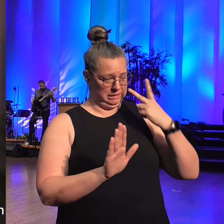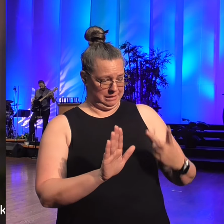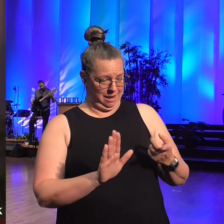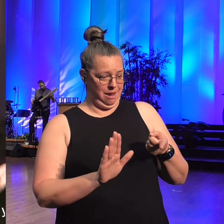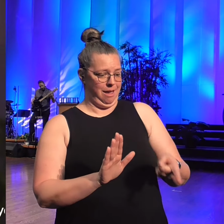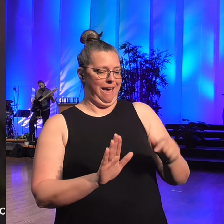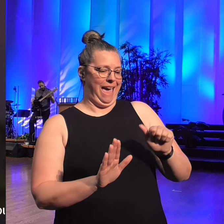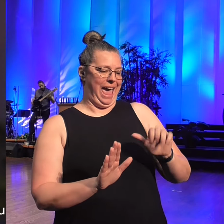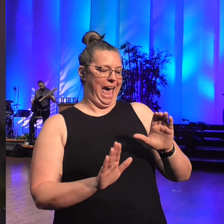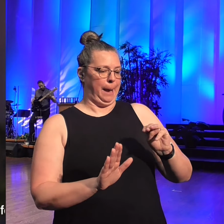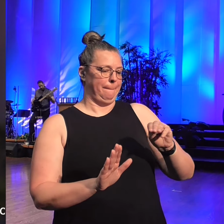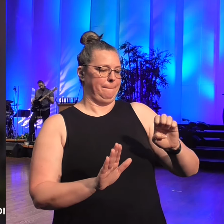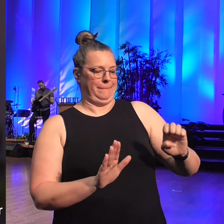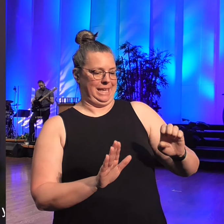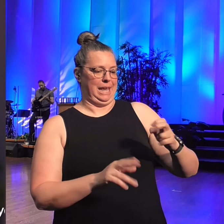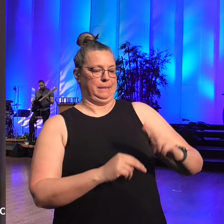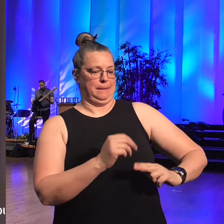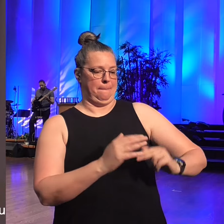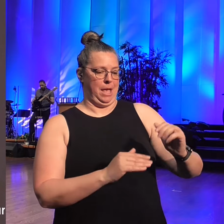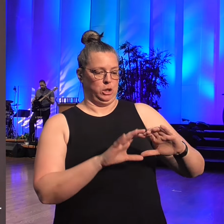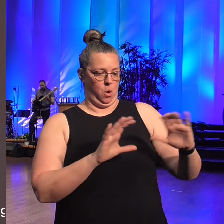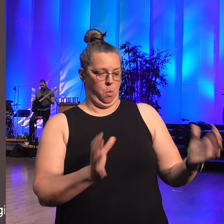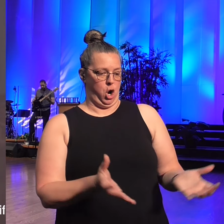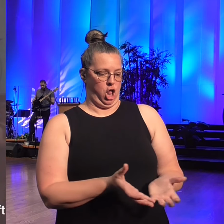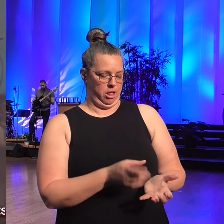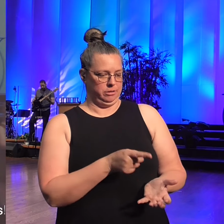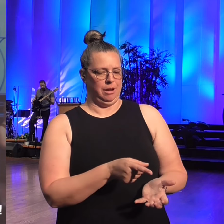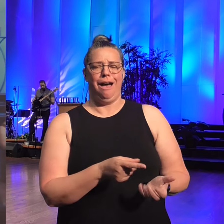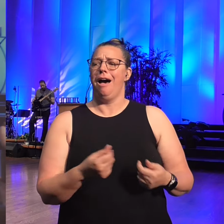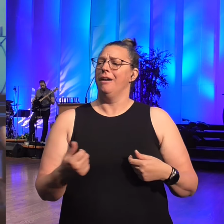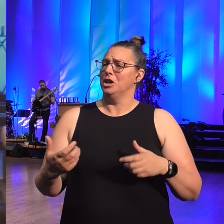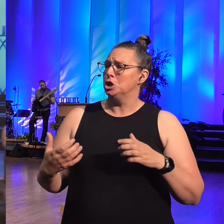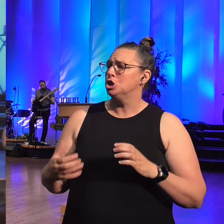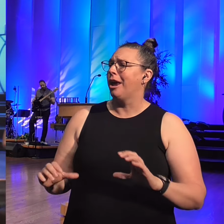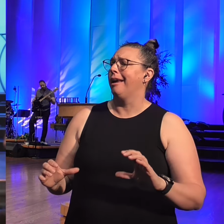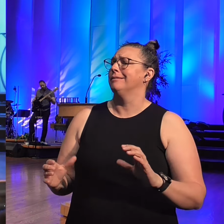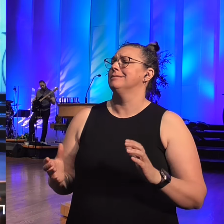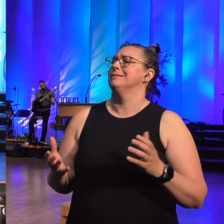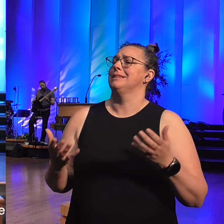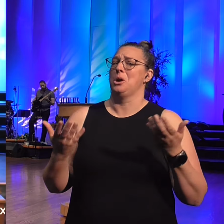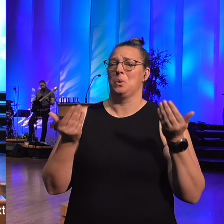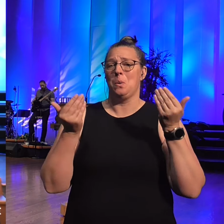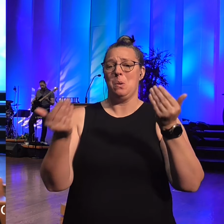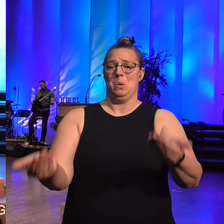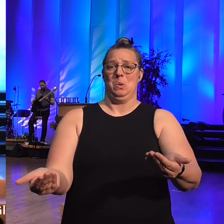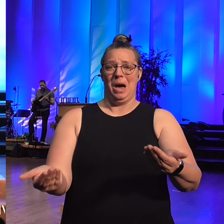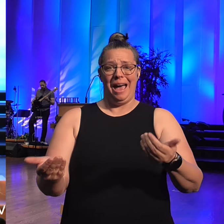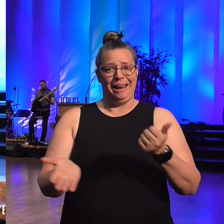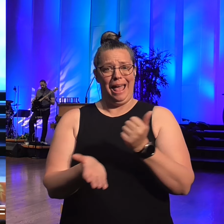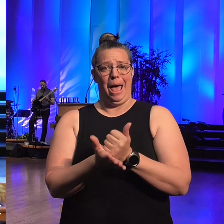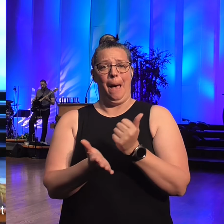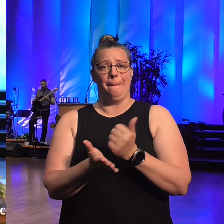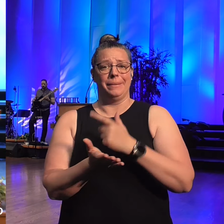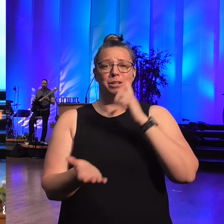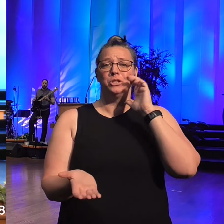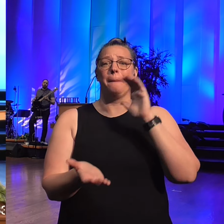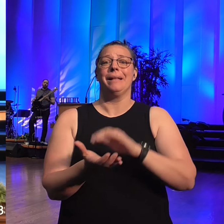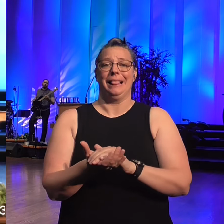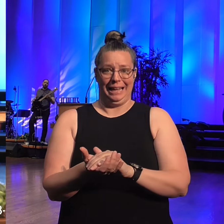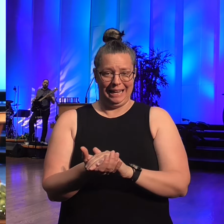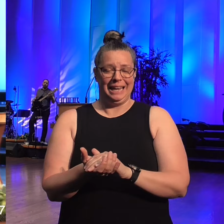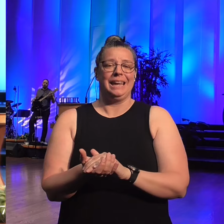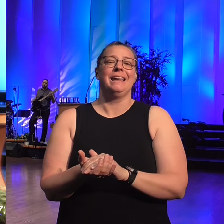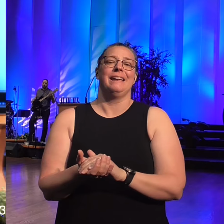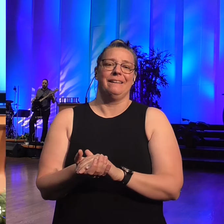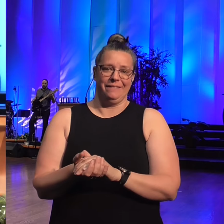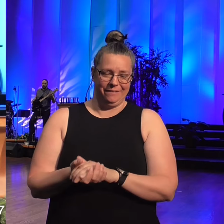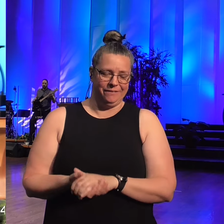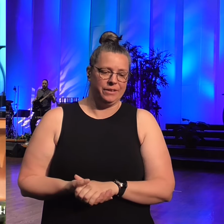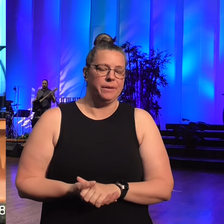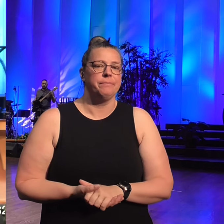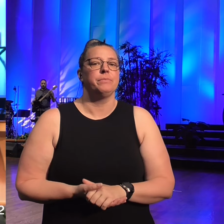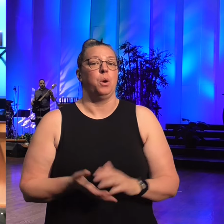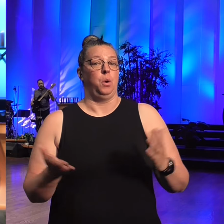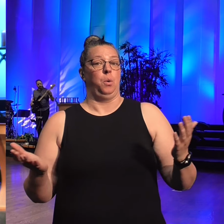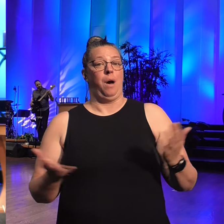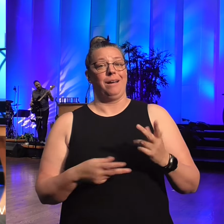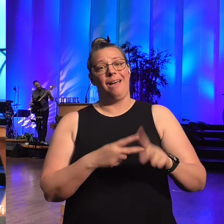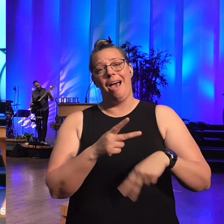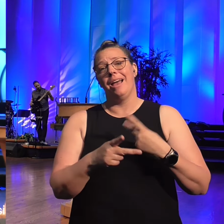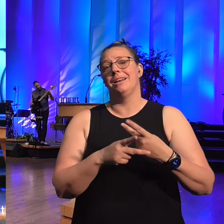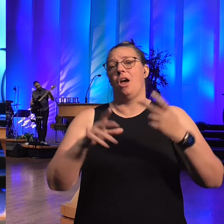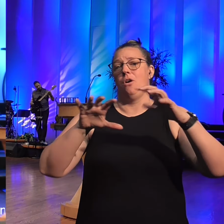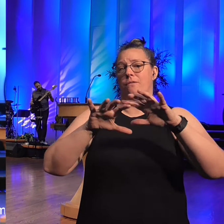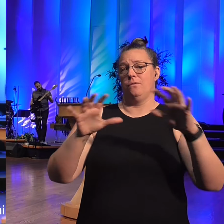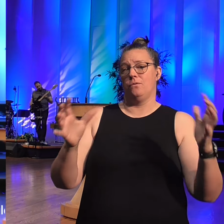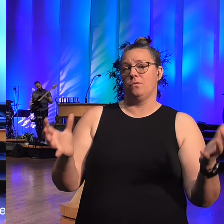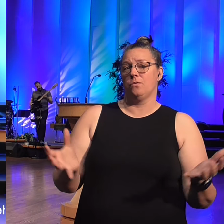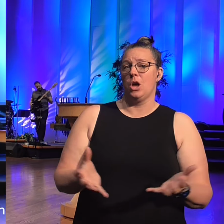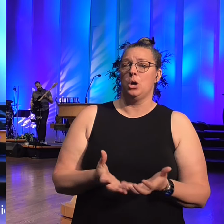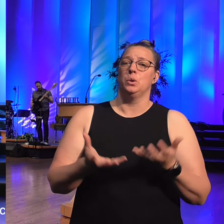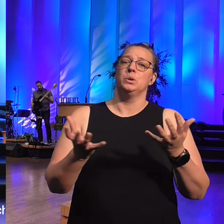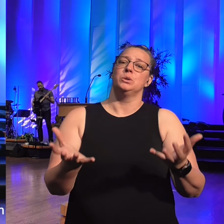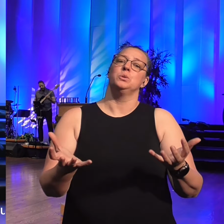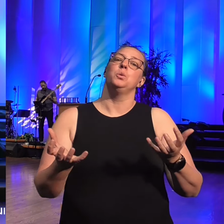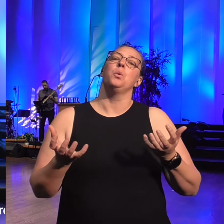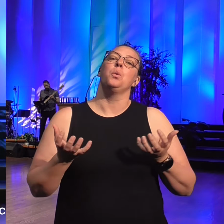un mundo para ser Arriésgate en lugar de paz Ayúdame a creerlo ¿Qué tipo de mundo quieres?